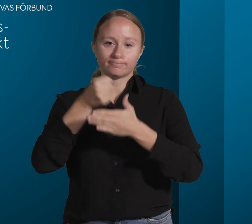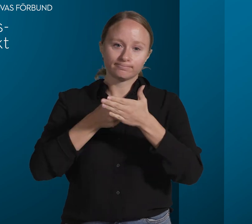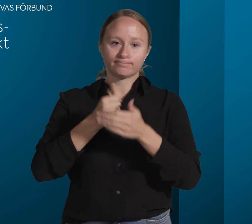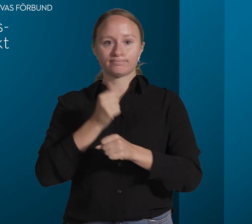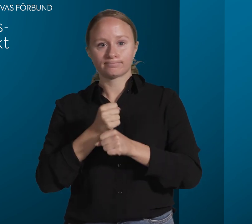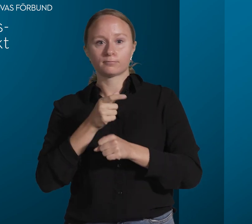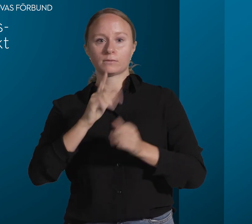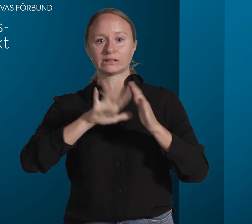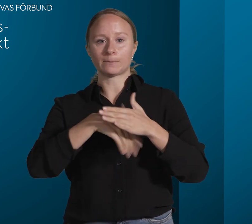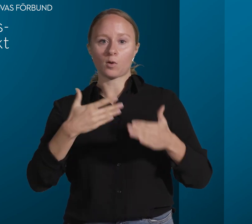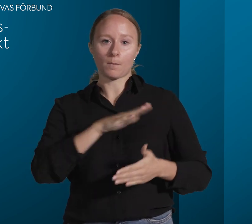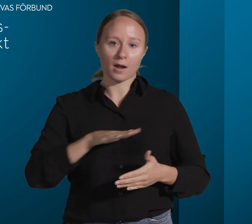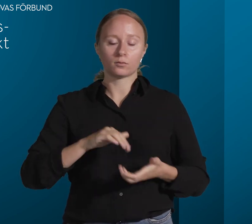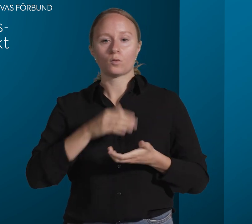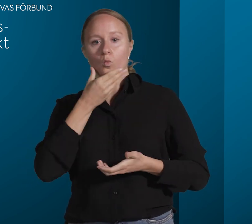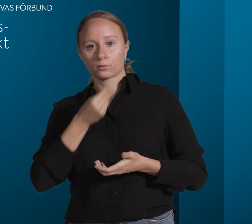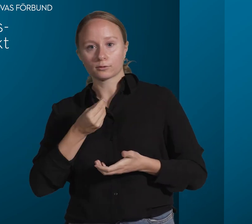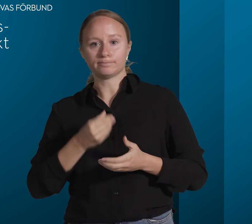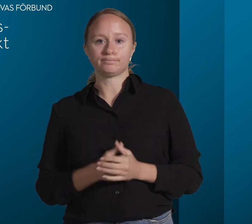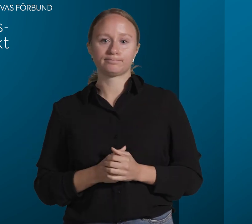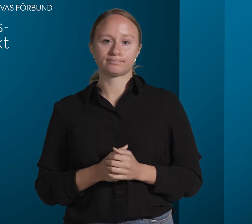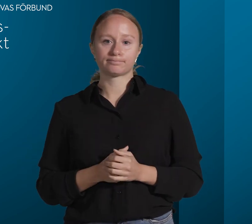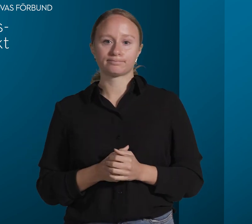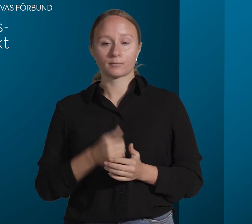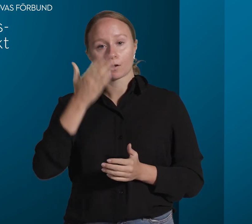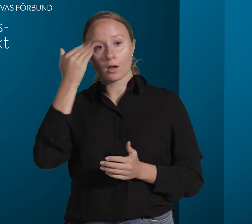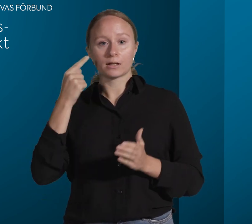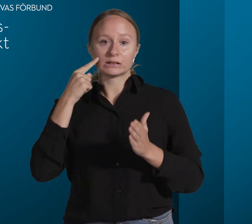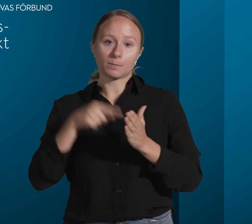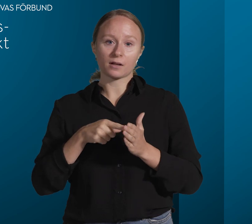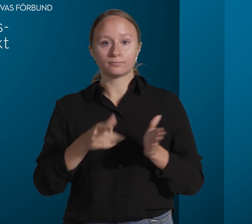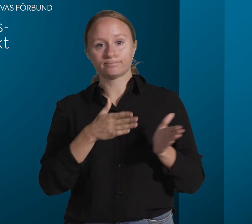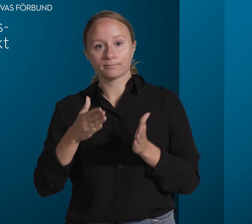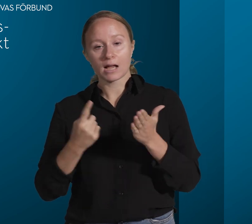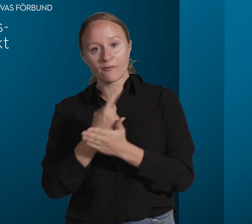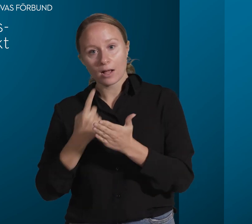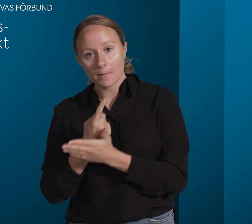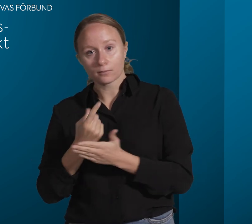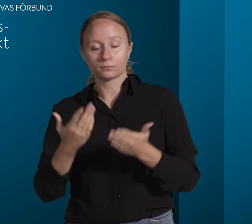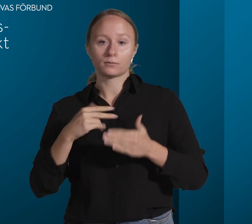som arbetat för teckenspråkiga barn och unga. Det kan handla om att organisera evenemang, -